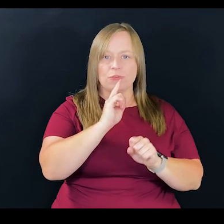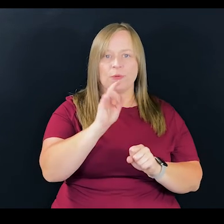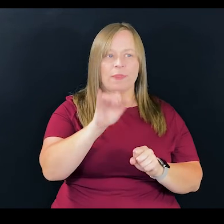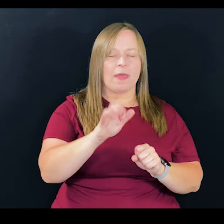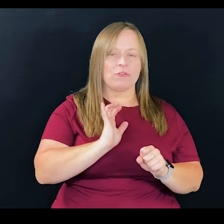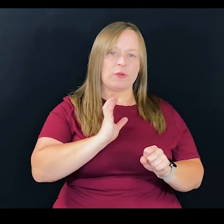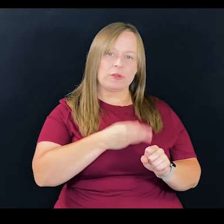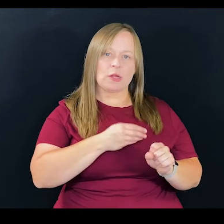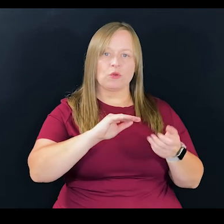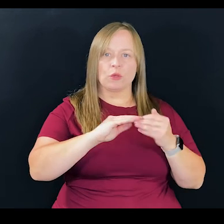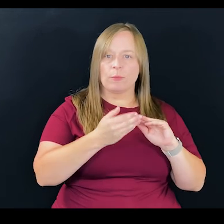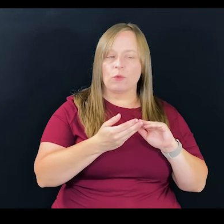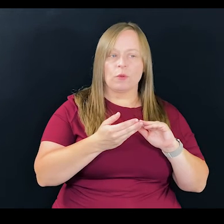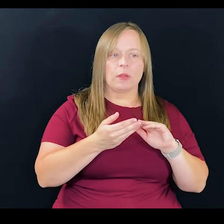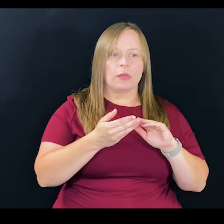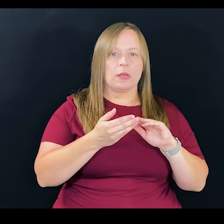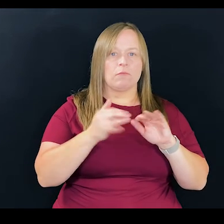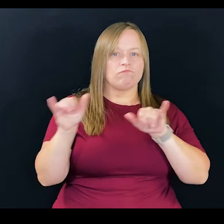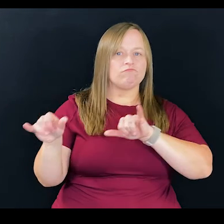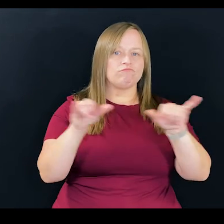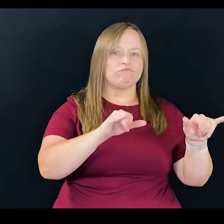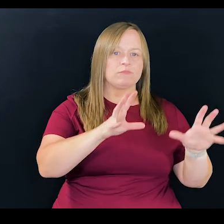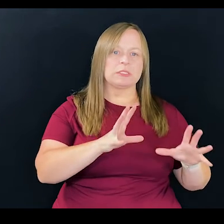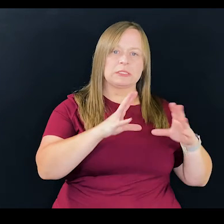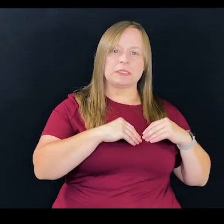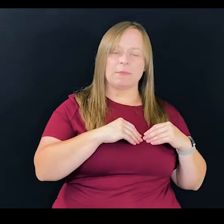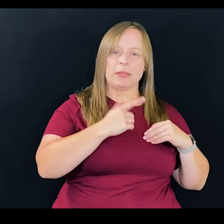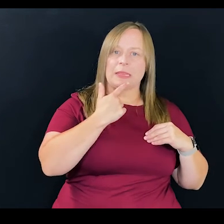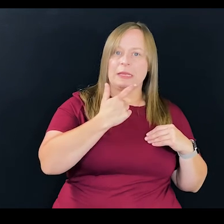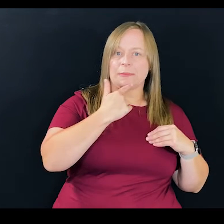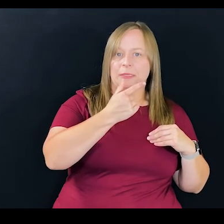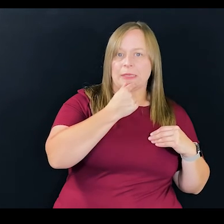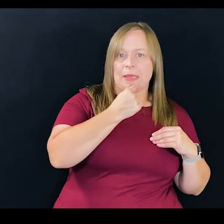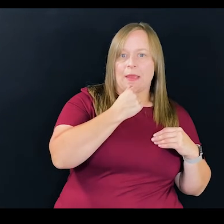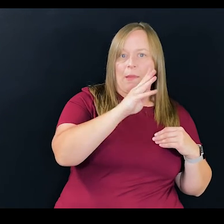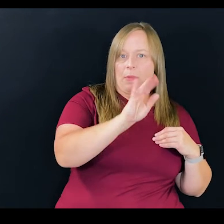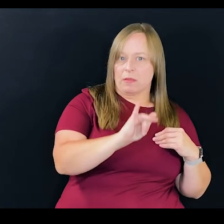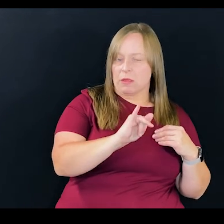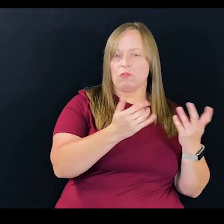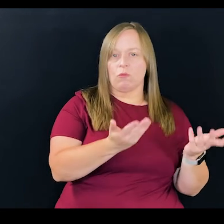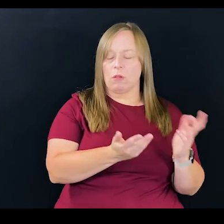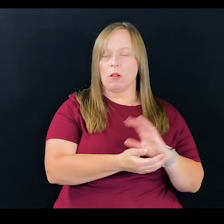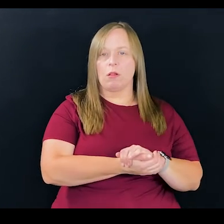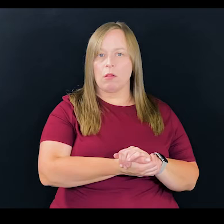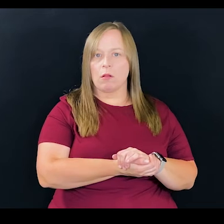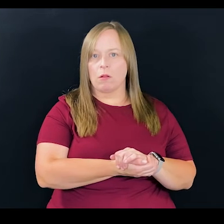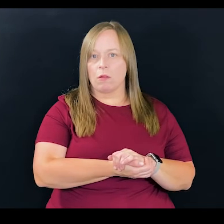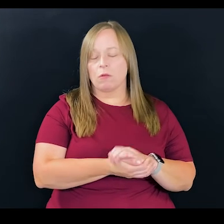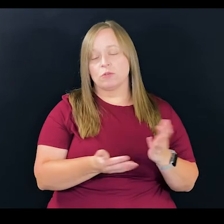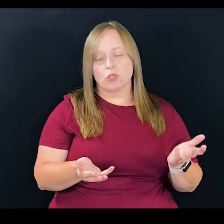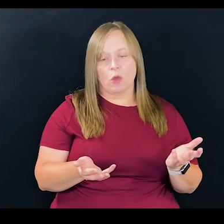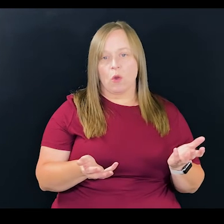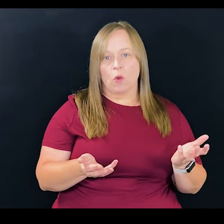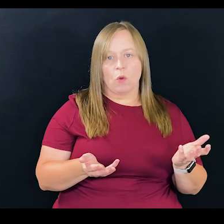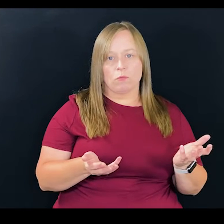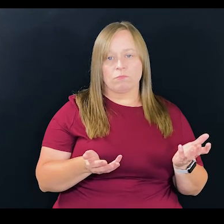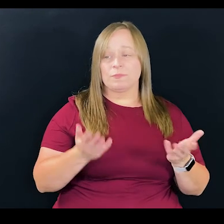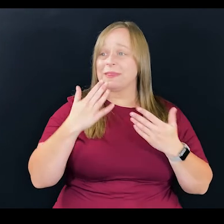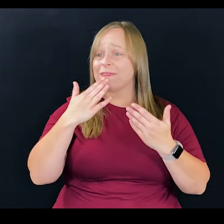para que la comunidad transgénero sea al igual aceptada como están siendo aceptadas toda la comunidad lesbiana, gay y bisexual.